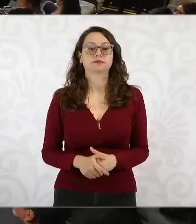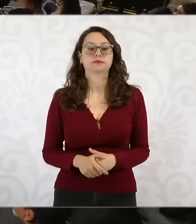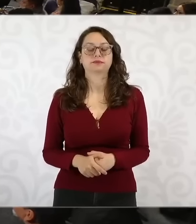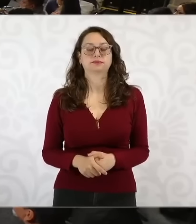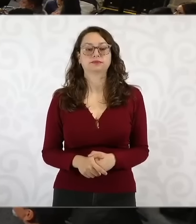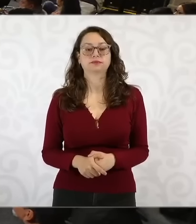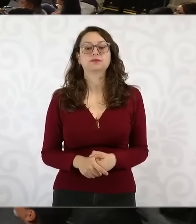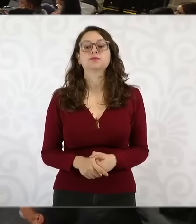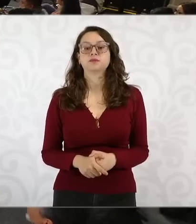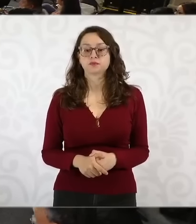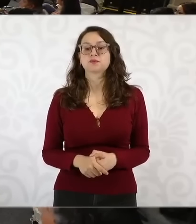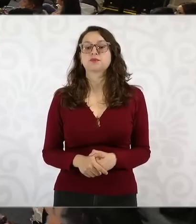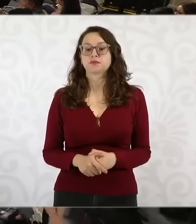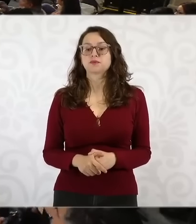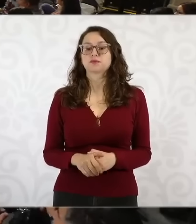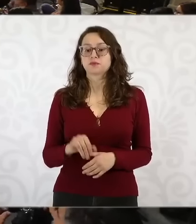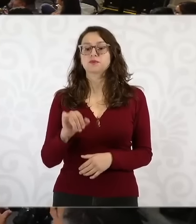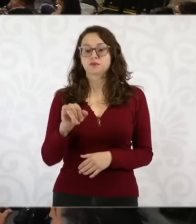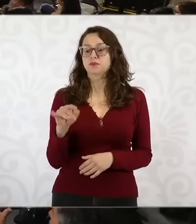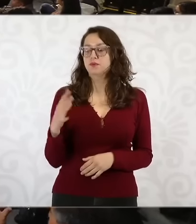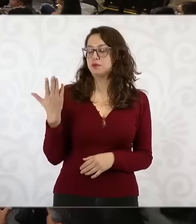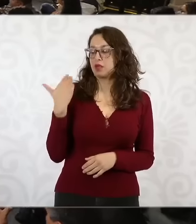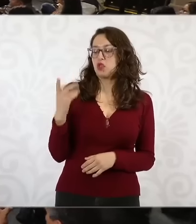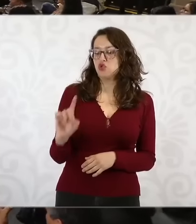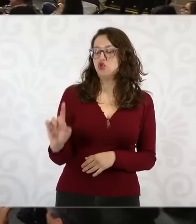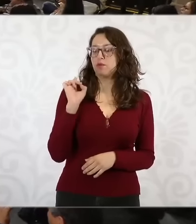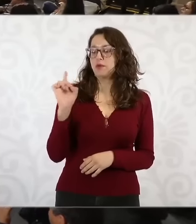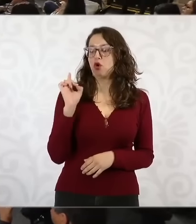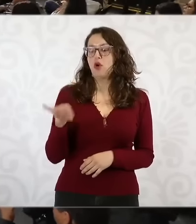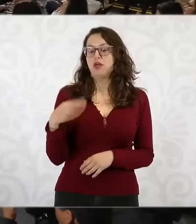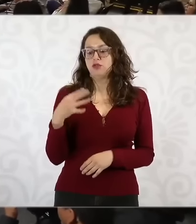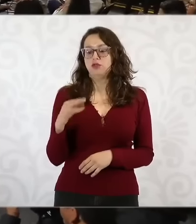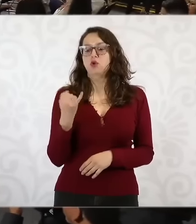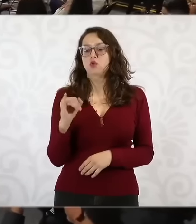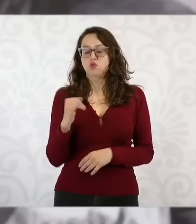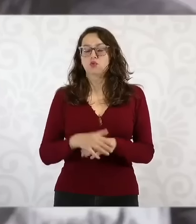Sí, en efecto fue el día 14 de junio. Hay una persona que pierde la vida, tres heridos. Todos,